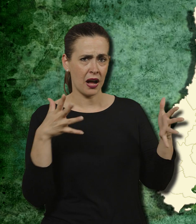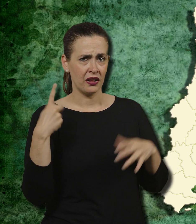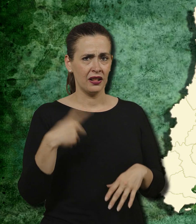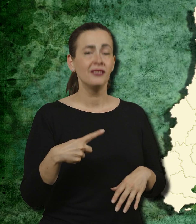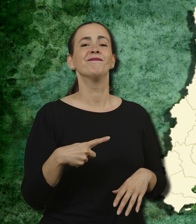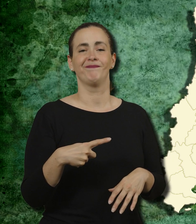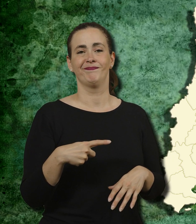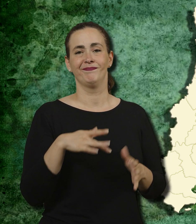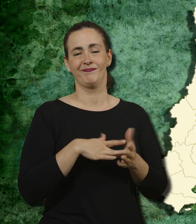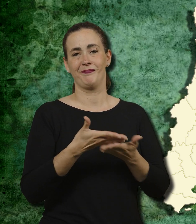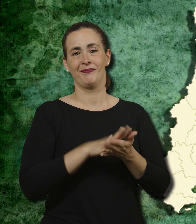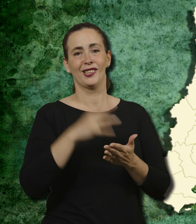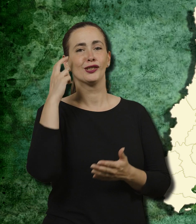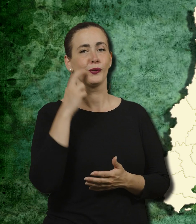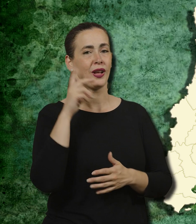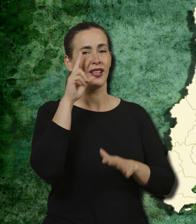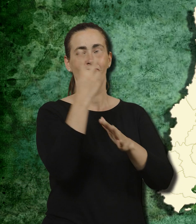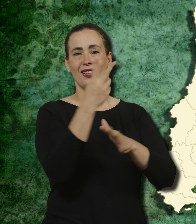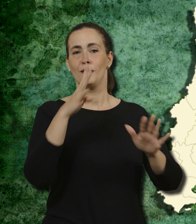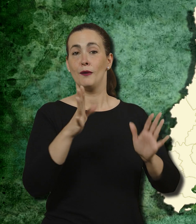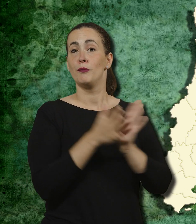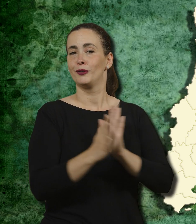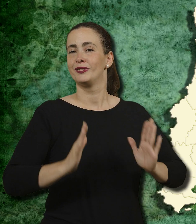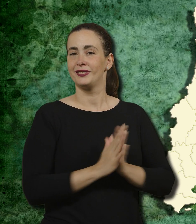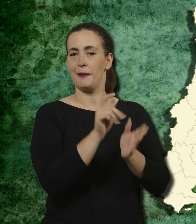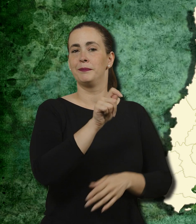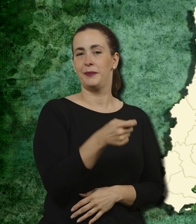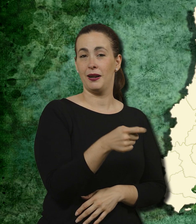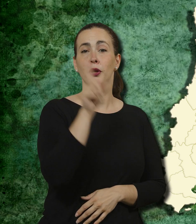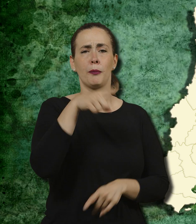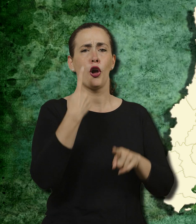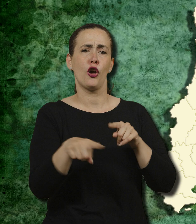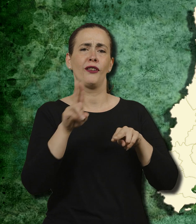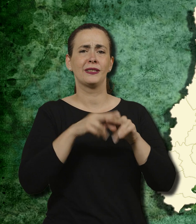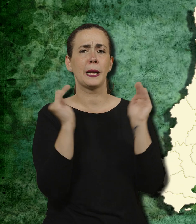Festa Major: La festa major se celebra el 29 de juny, dia de Sant Pere.